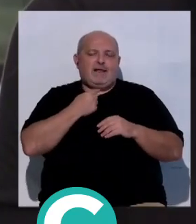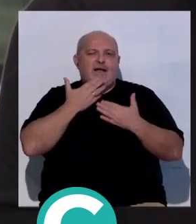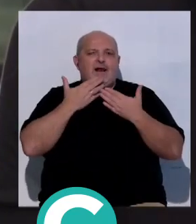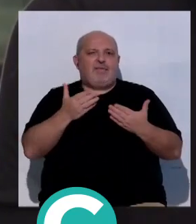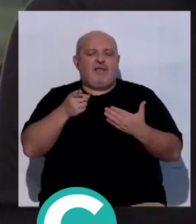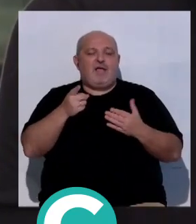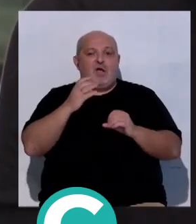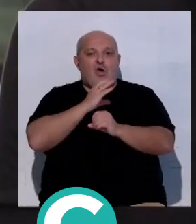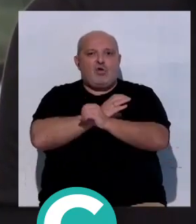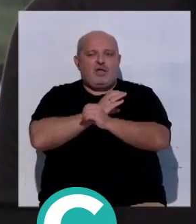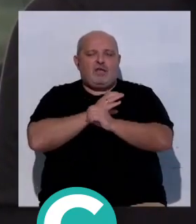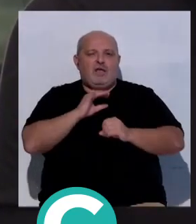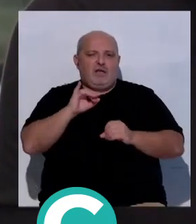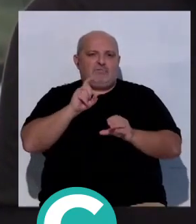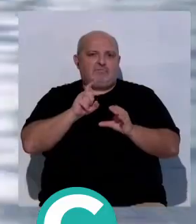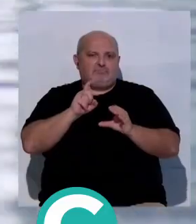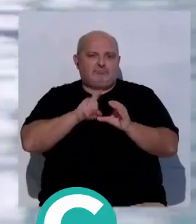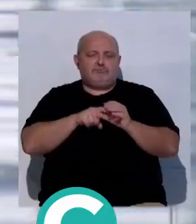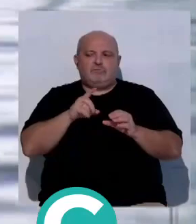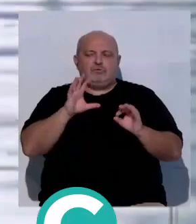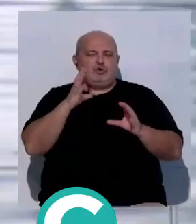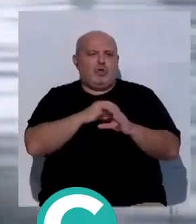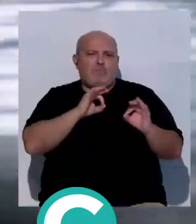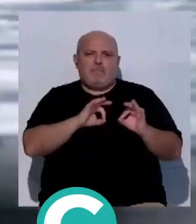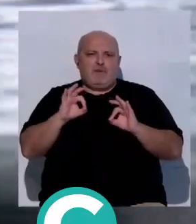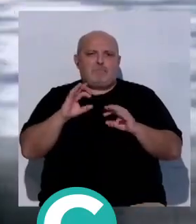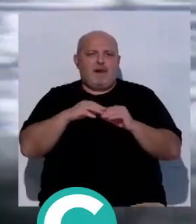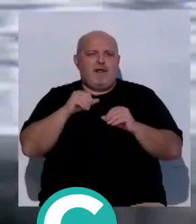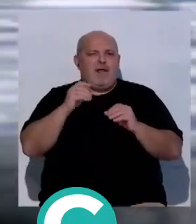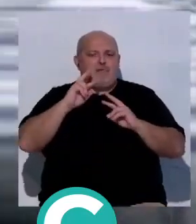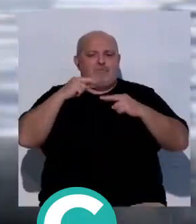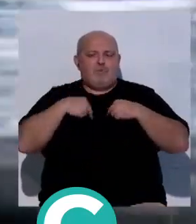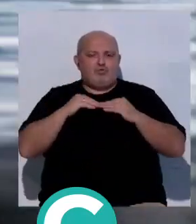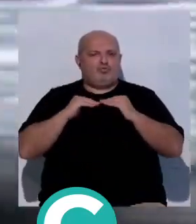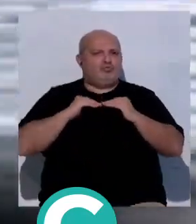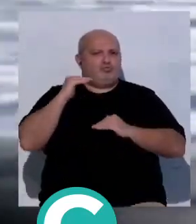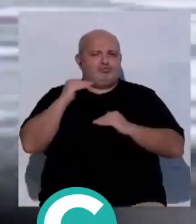a onda la presencia que va a tener todo preparado para el reto de la autosuperación largo a